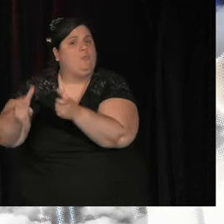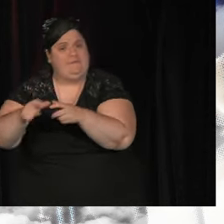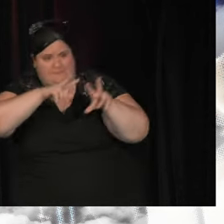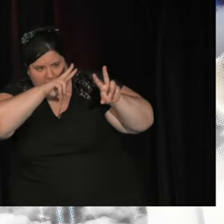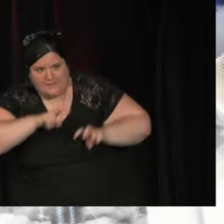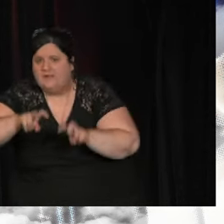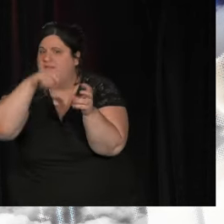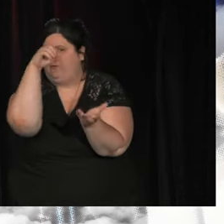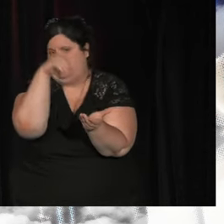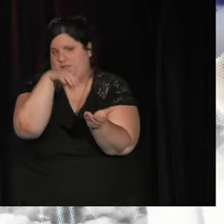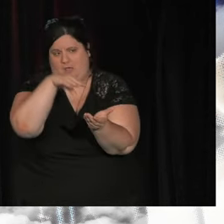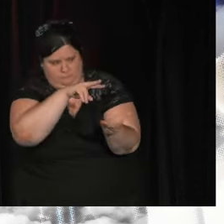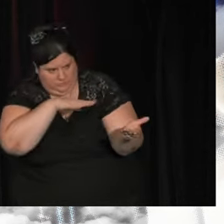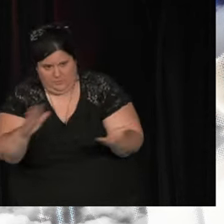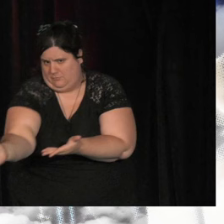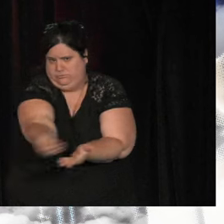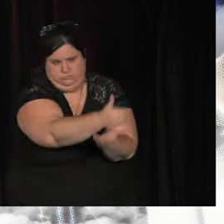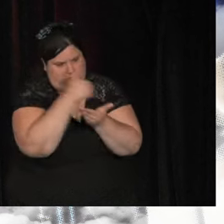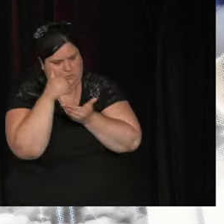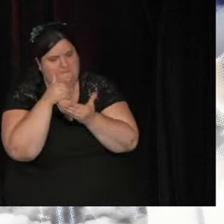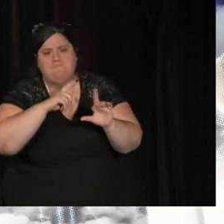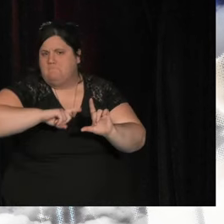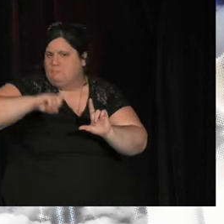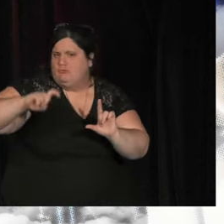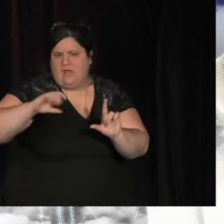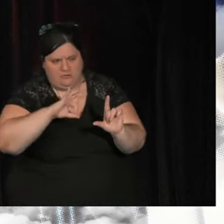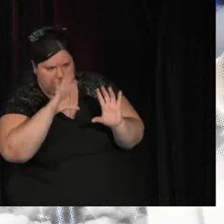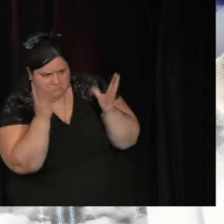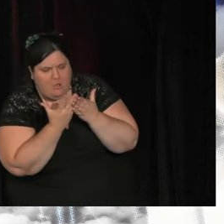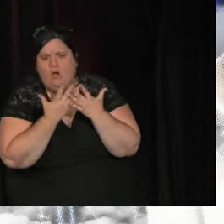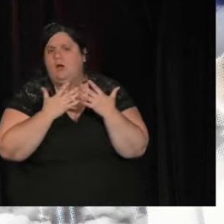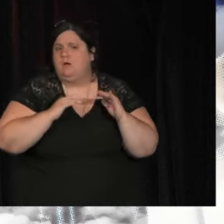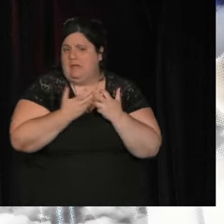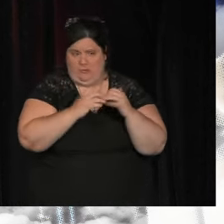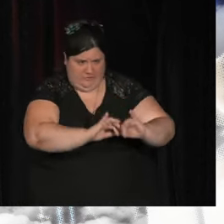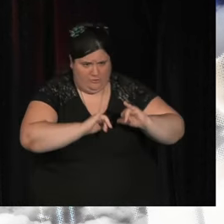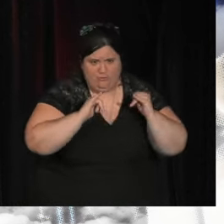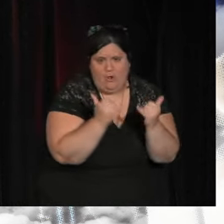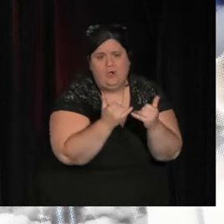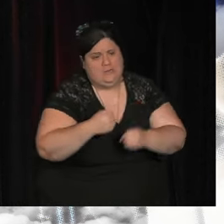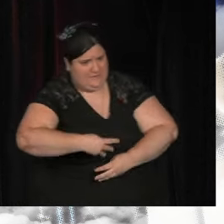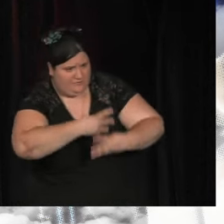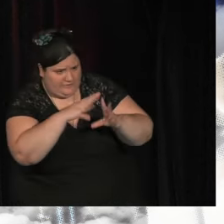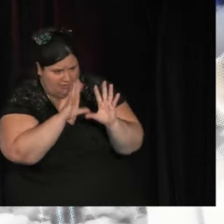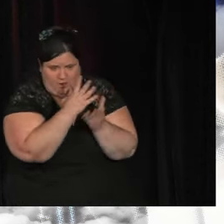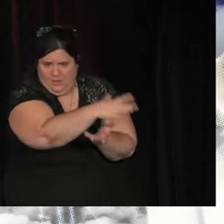de data qui récupérait la télémétrie du jeu et des parties, essayer de comprendre ce qui se passait, les chats, etc., et d'analyser pour